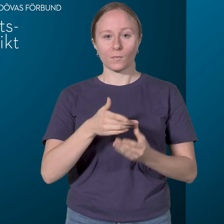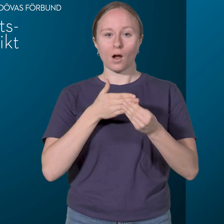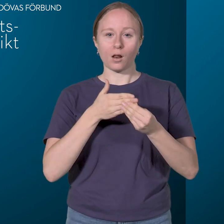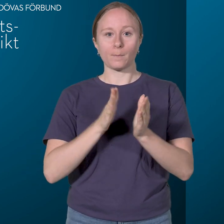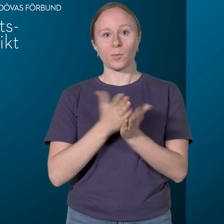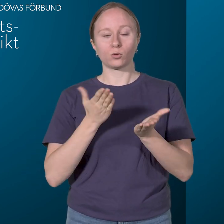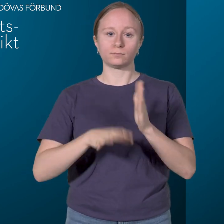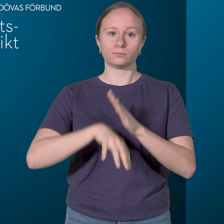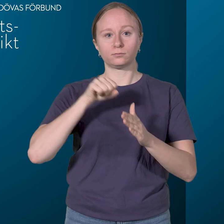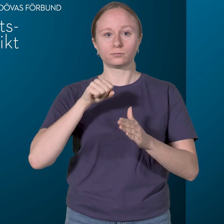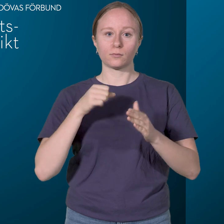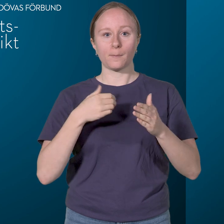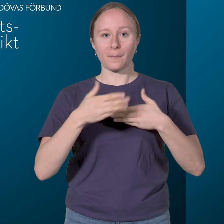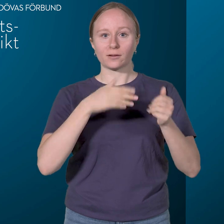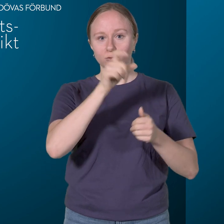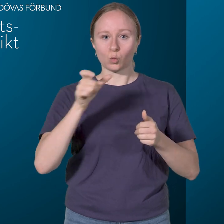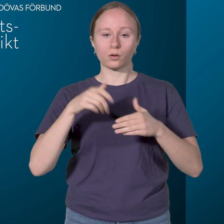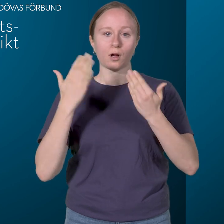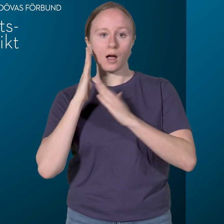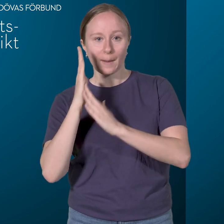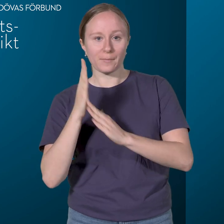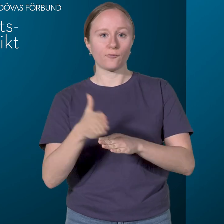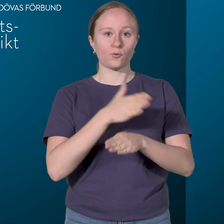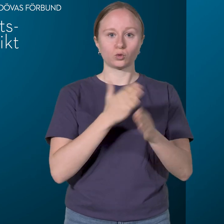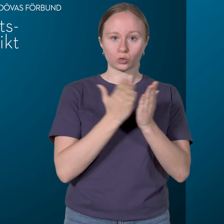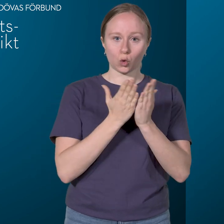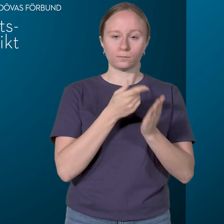I handboken tar man upp hur personalen på daghemmet och i förskolan-